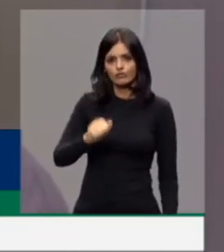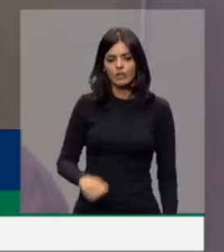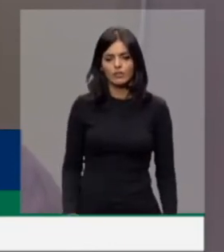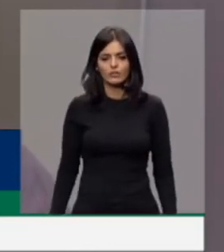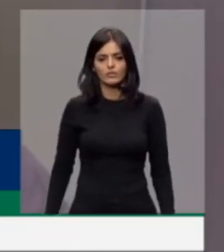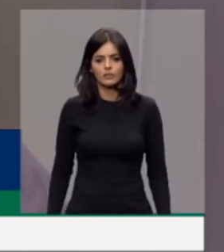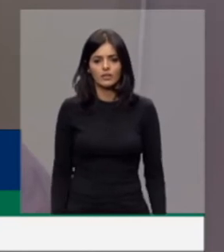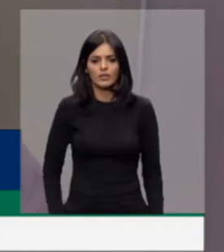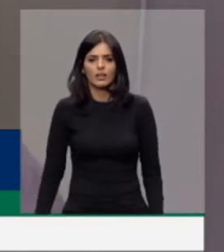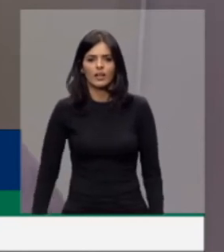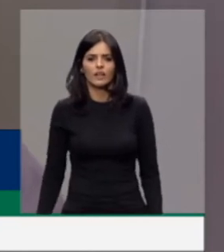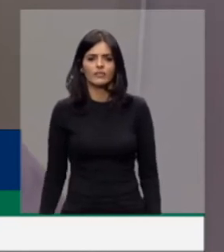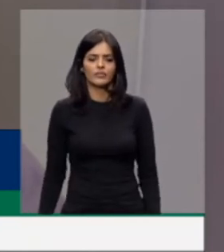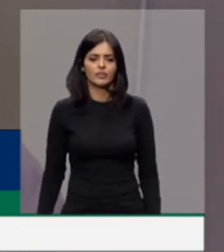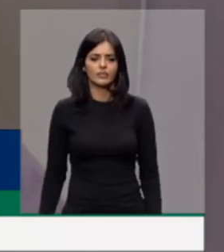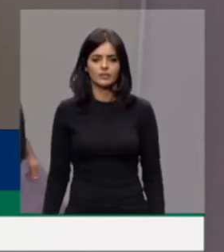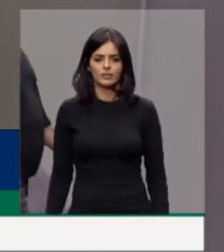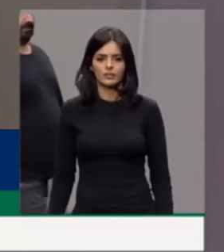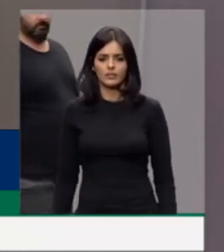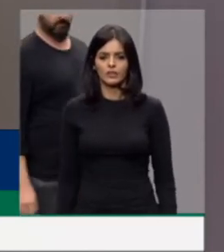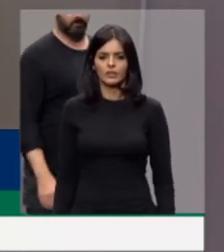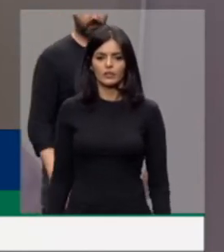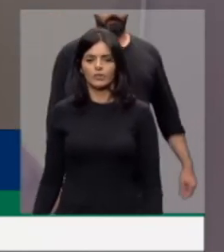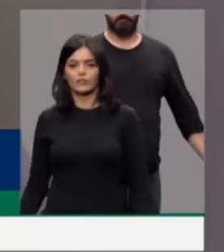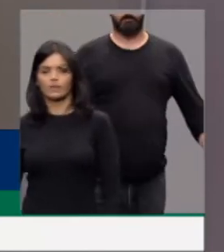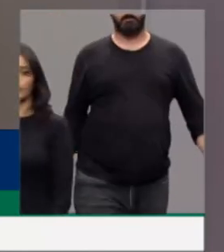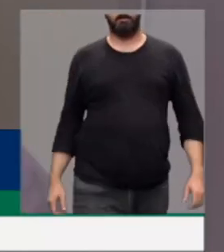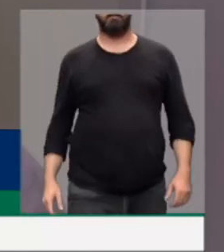PRIMEIRO DELA É O PROBLEMA DA ENERGIA ALTERNATIVA, NESSE